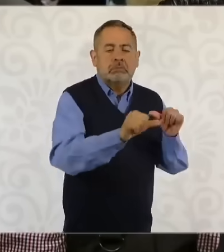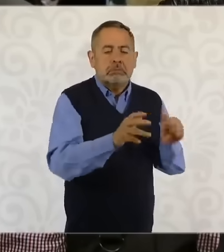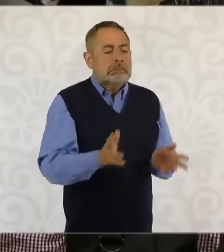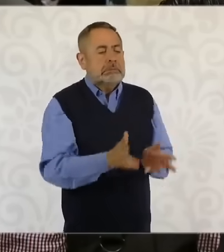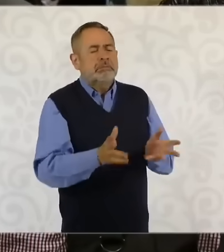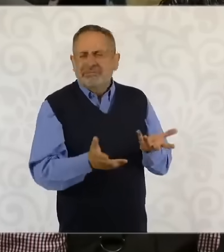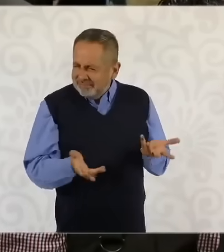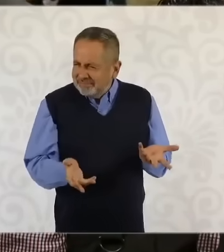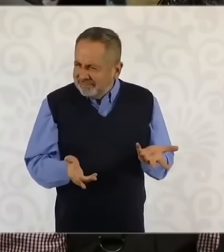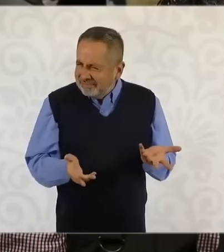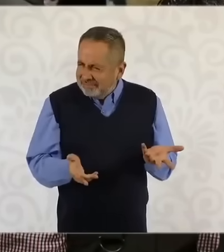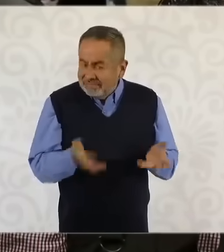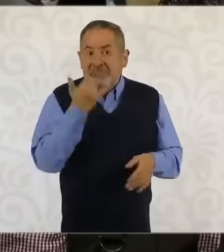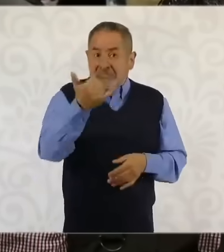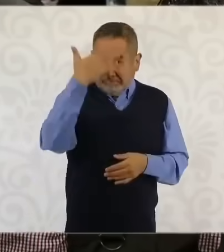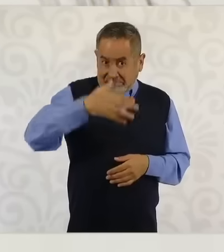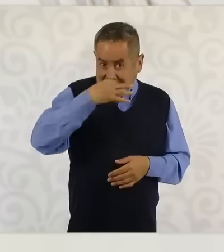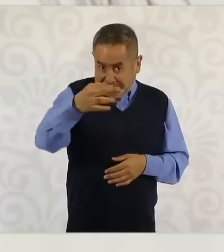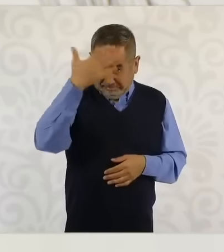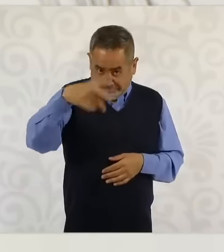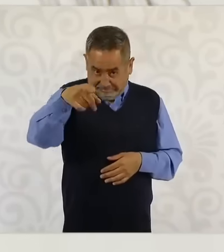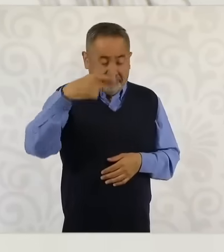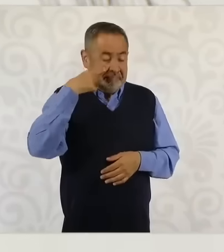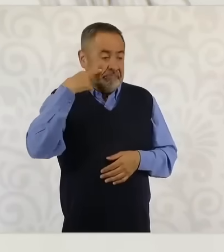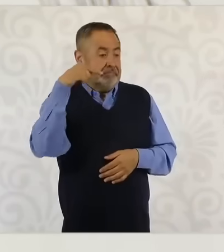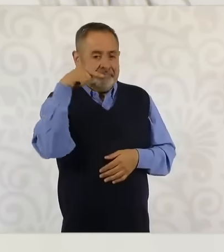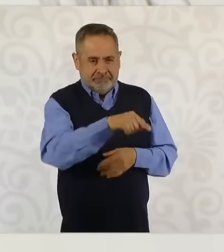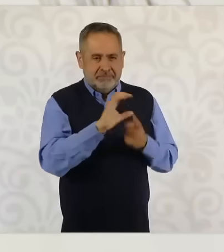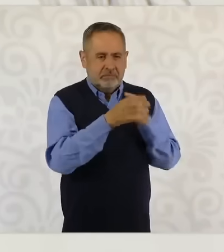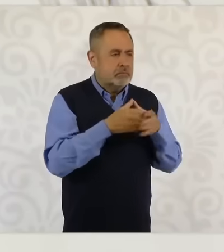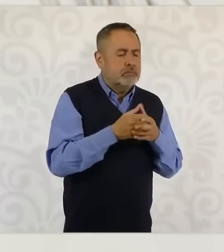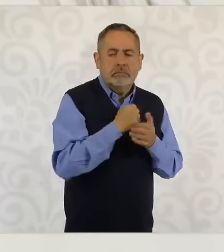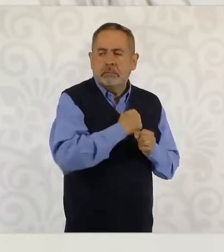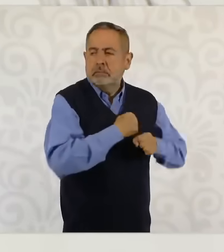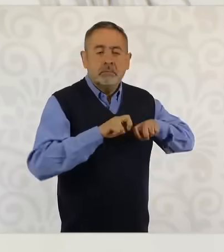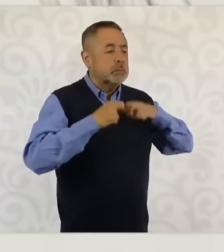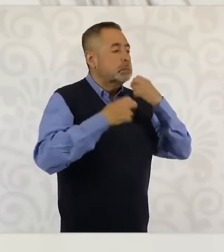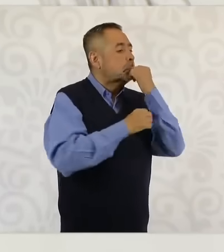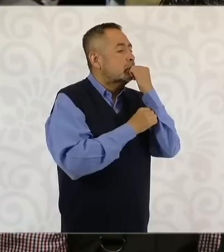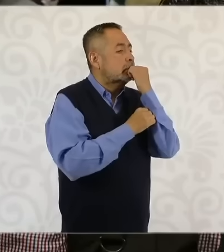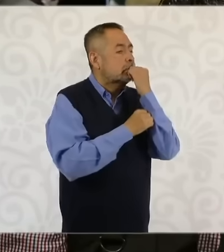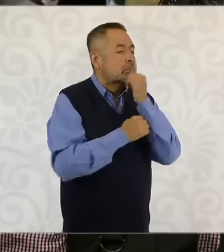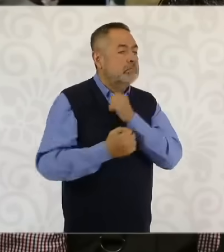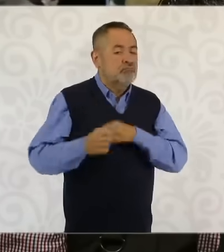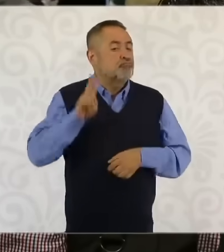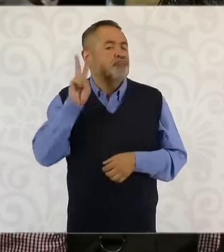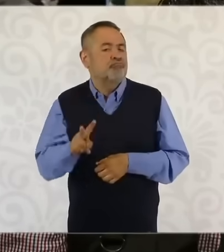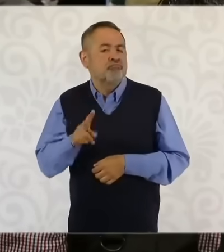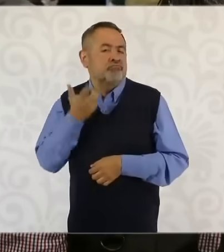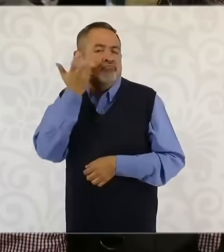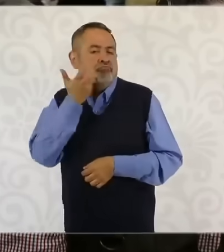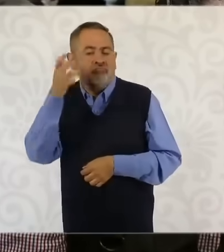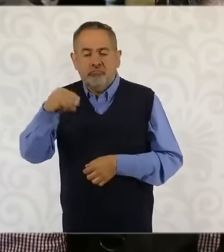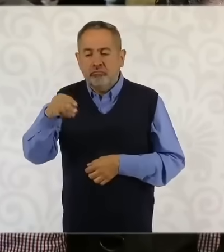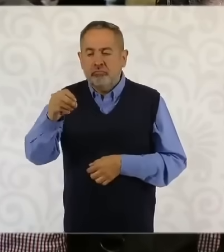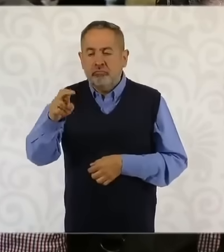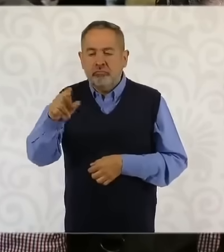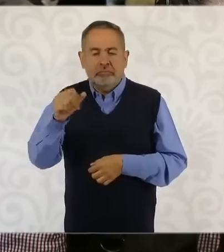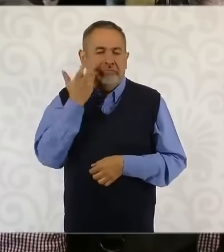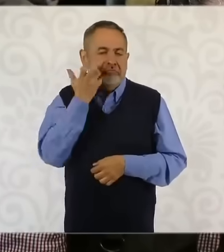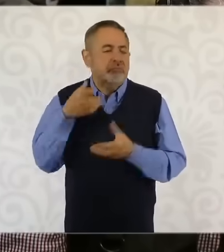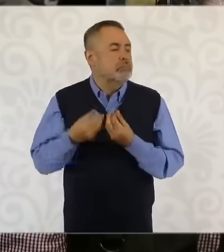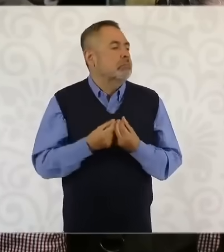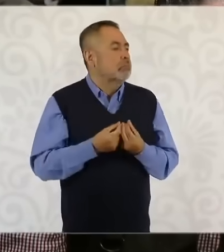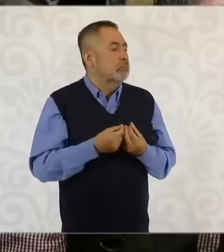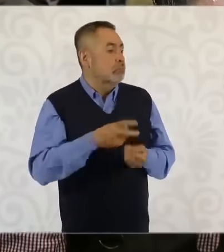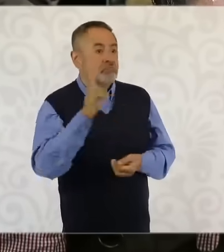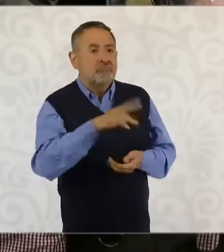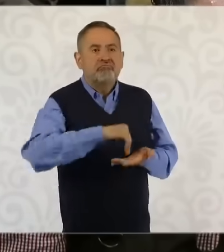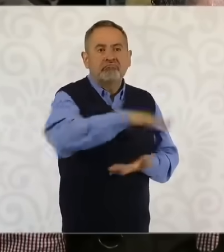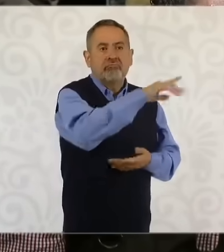otra cosa presidenta este comité a modo a modo de Morena en Sonora dejó fuera a verdaderos juristas